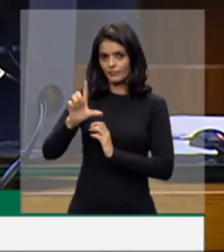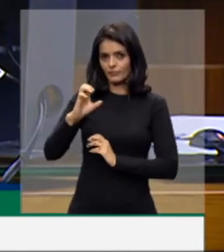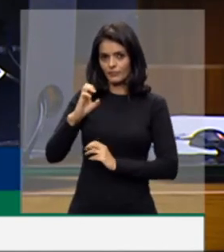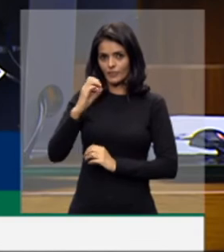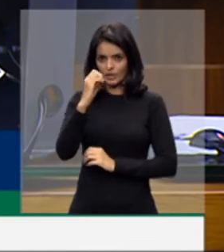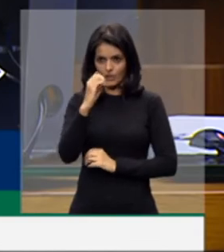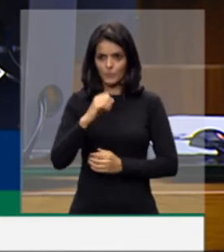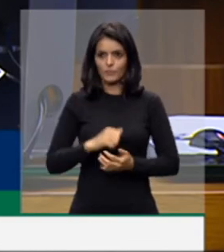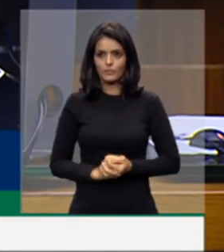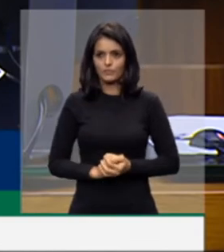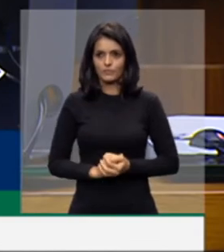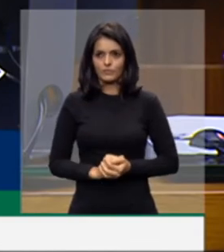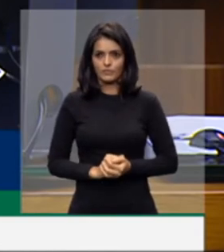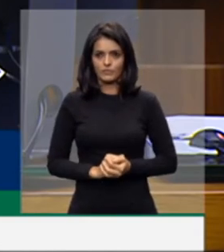ABENÇOE A TODOS. OBRIGADO